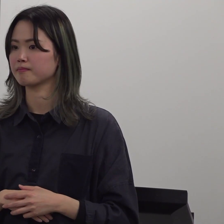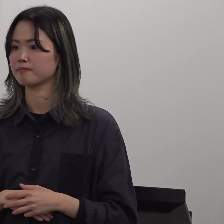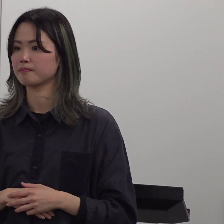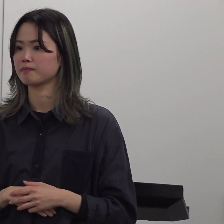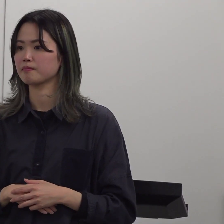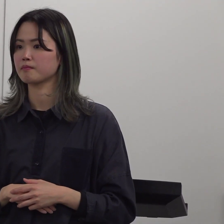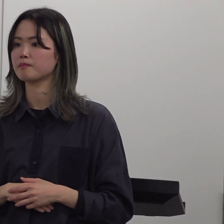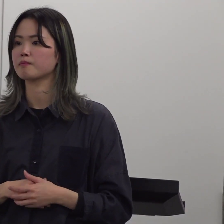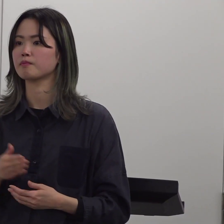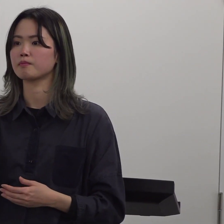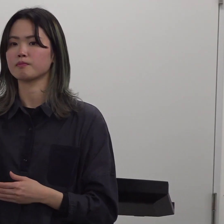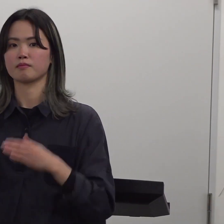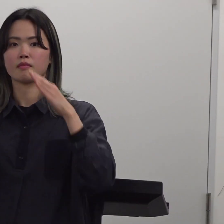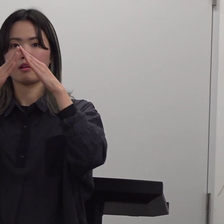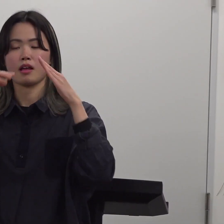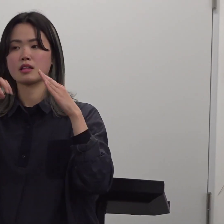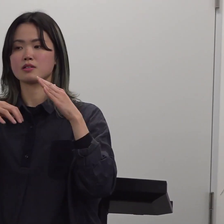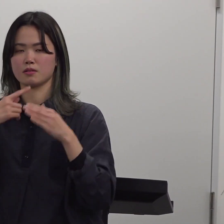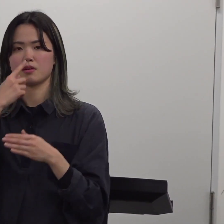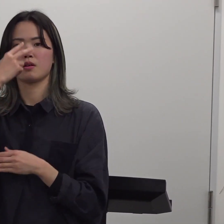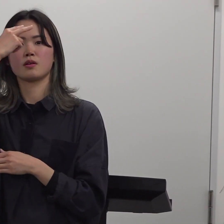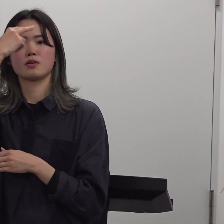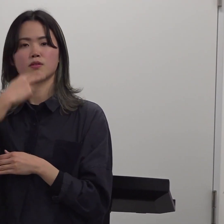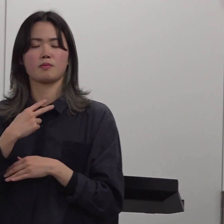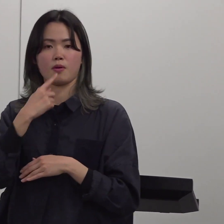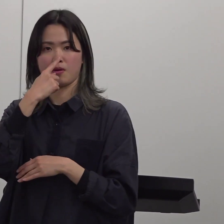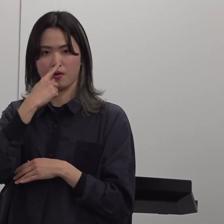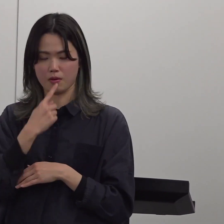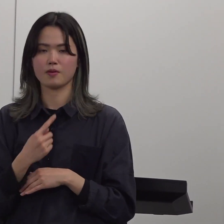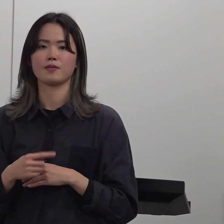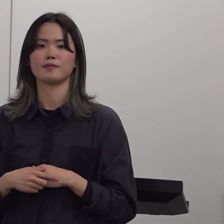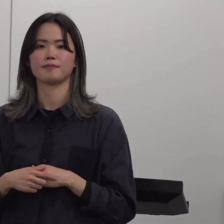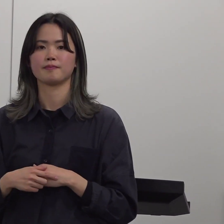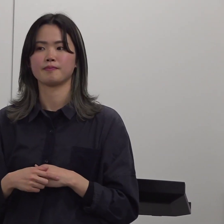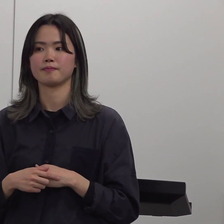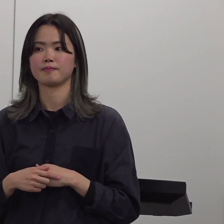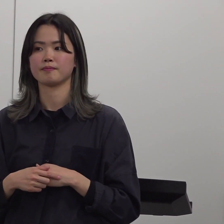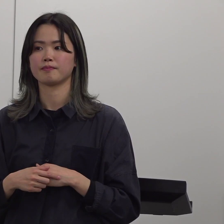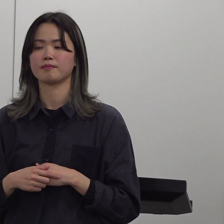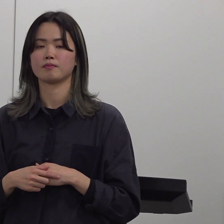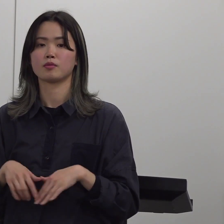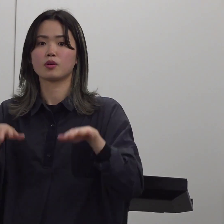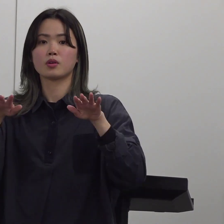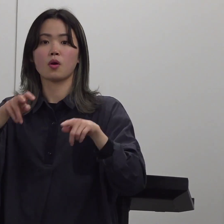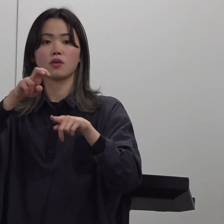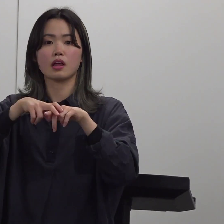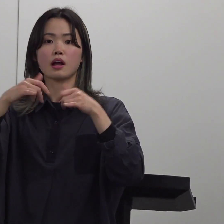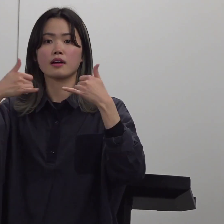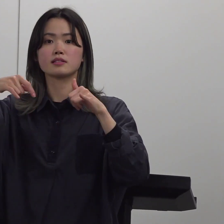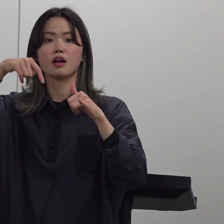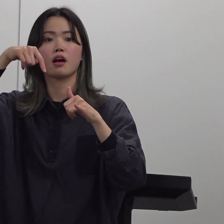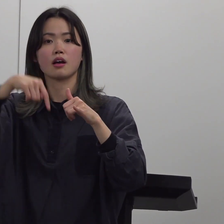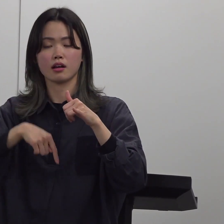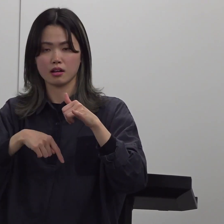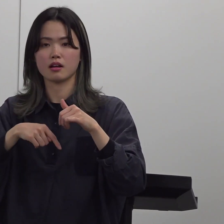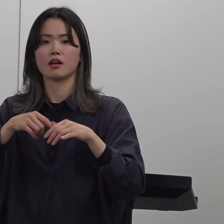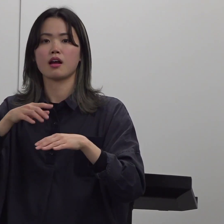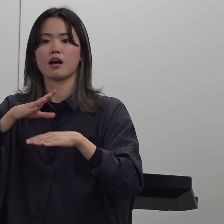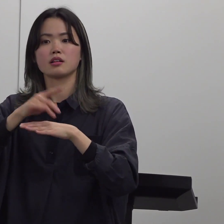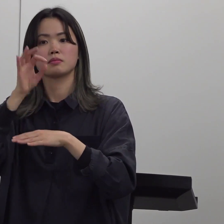質問者）視覚障害当事者のシモオクといいます 今日参加者で多分初めての方も多いし子どもさんいらっしゃると思うんで